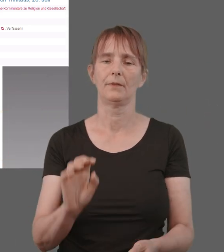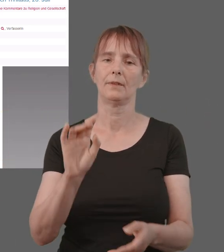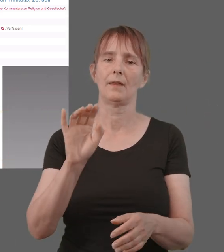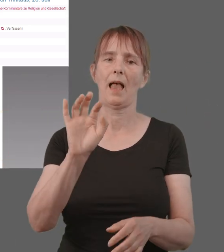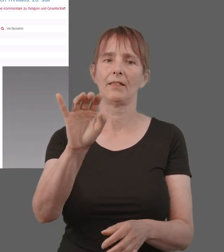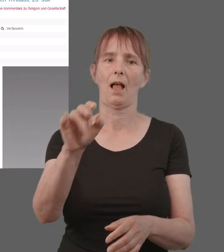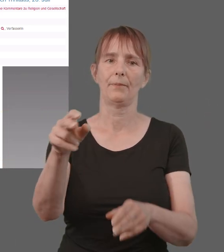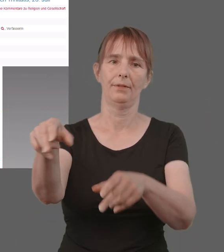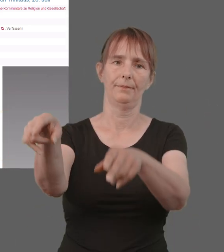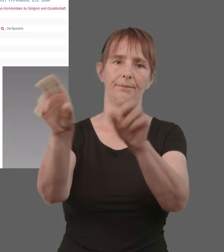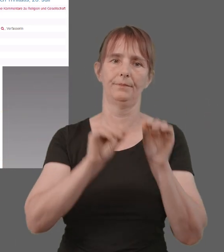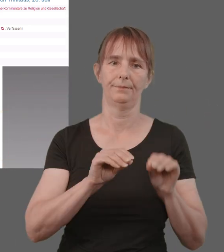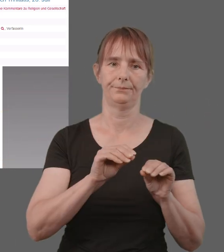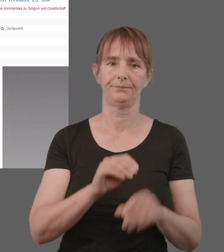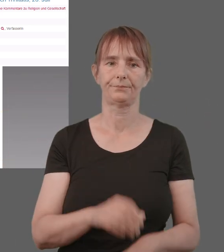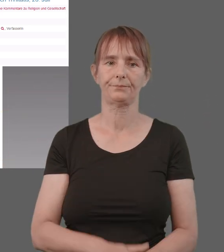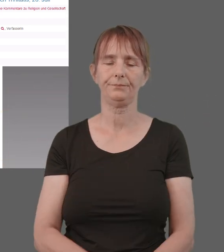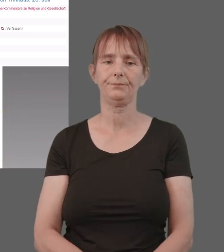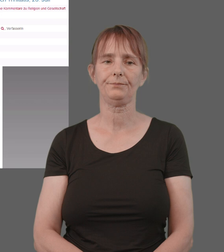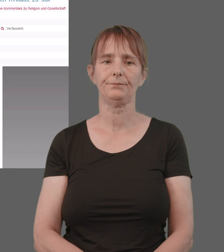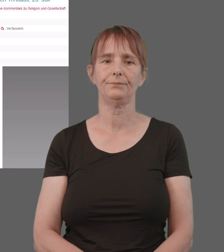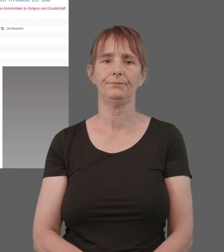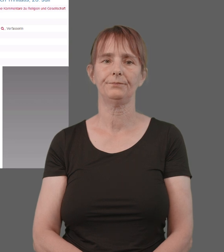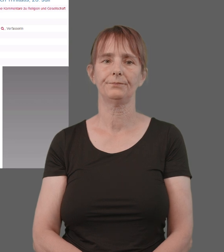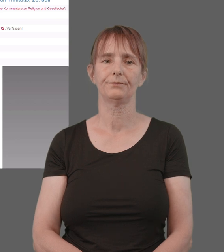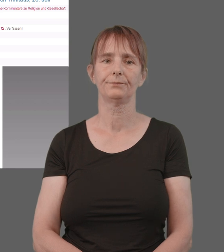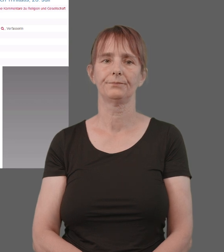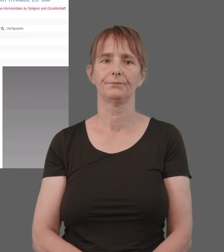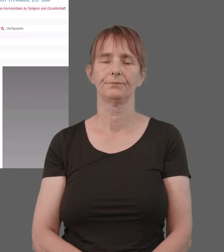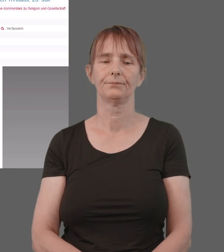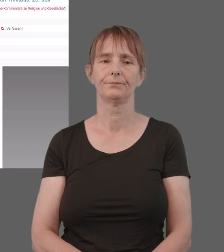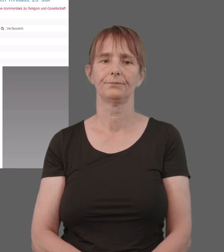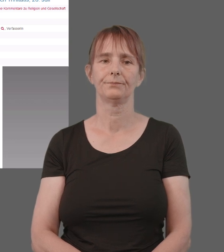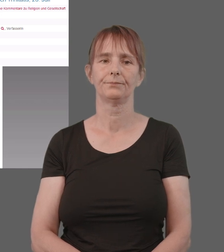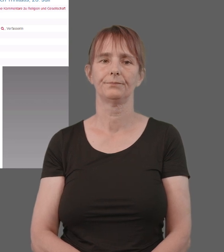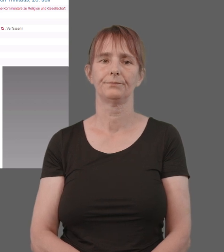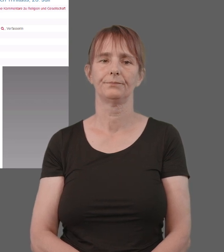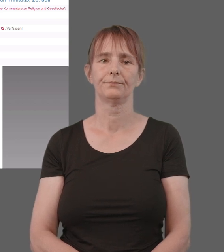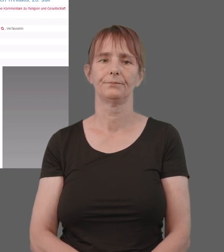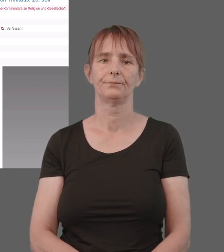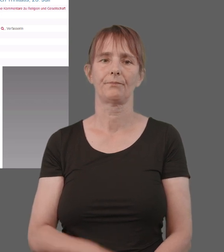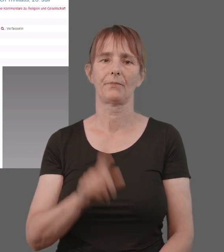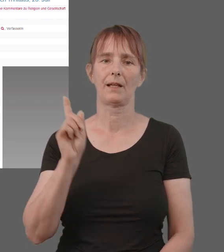zu Jahr Heftnummer und Jahrgang der Zeitschrift in der sich der Artikel befindet, sowie zum Autor,